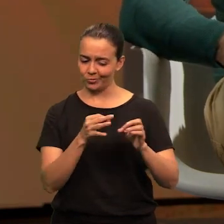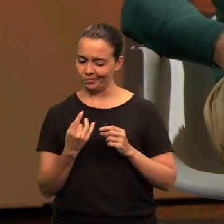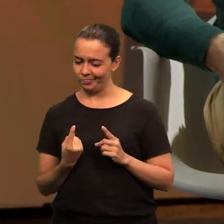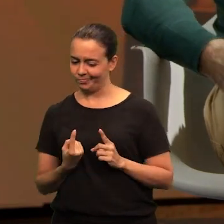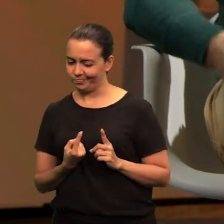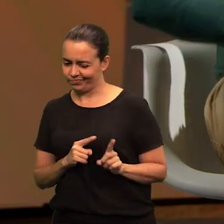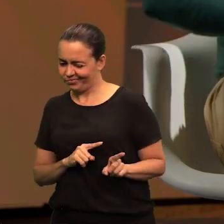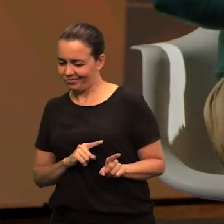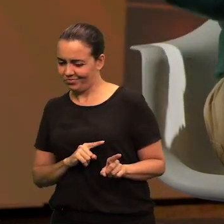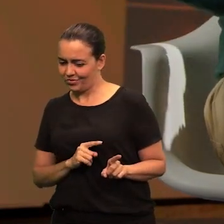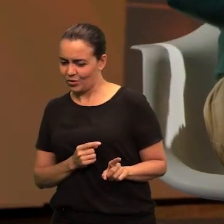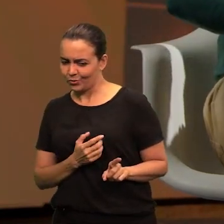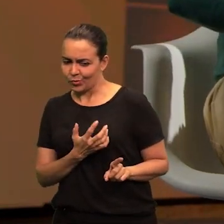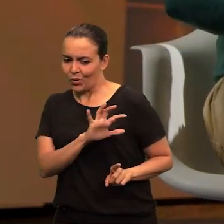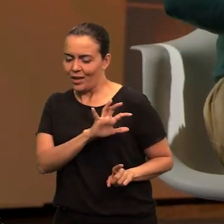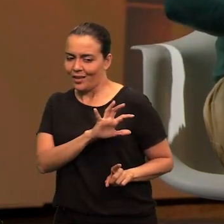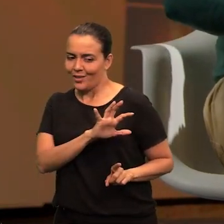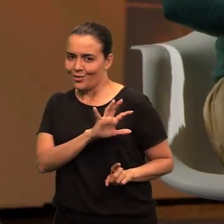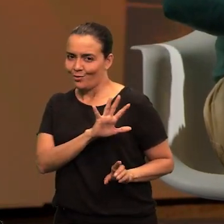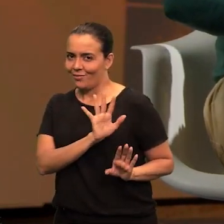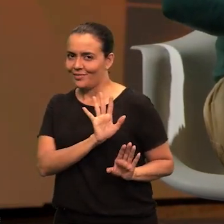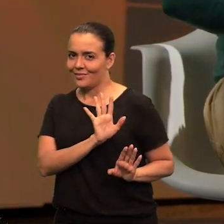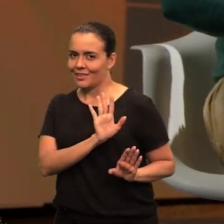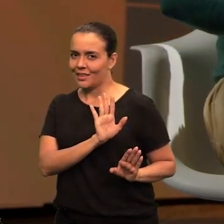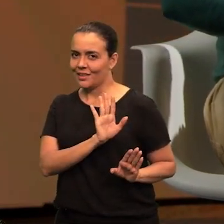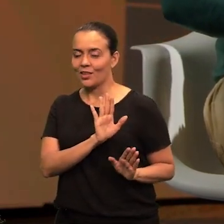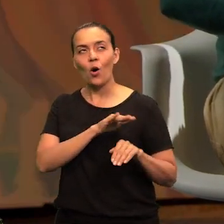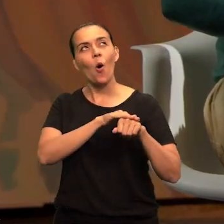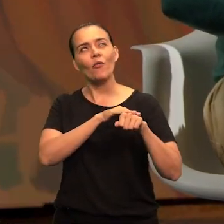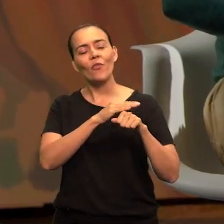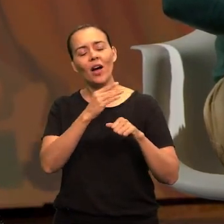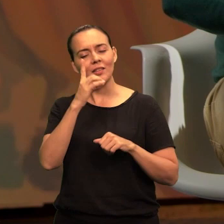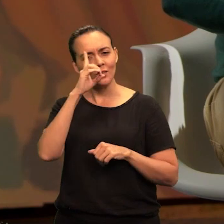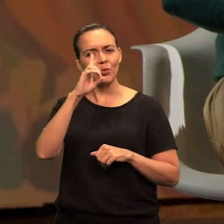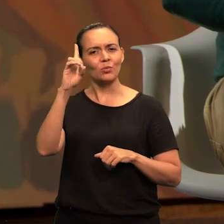Então, se nos rebelamos contra Deus, dentro dessa tradição,